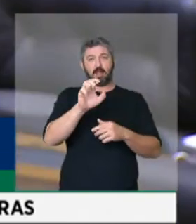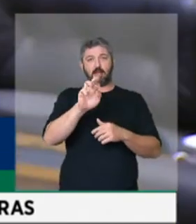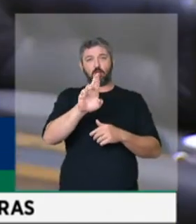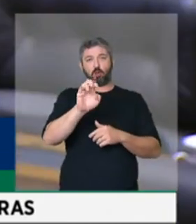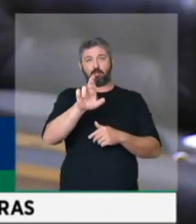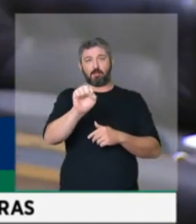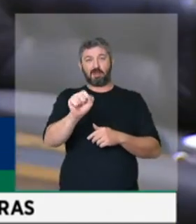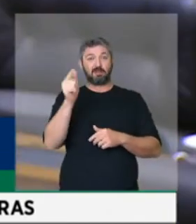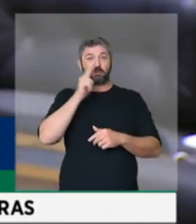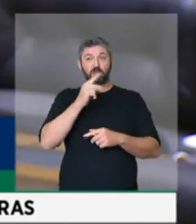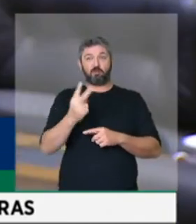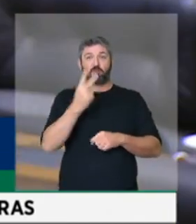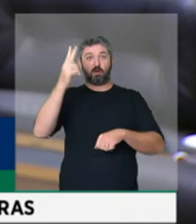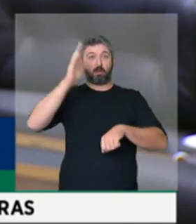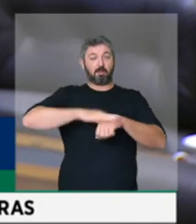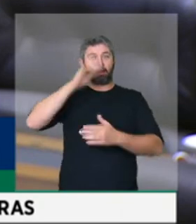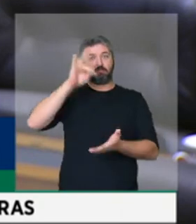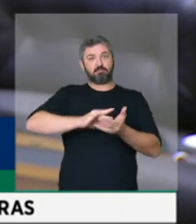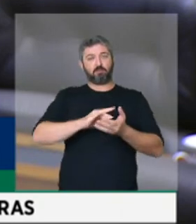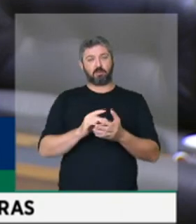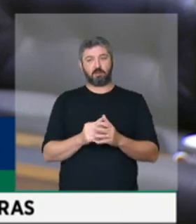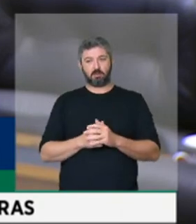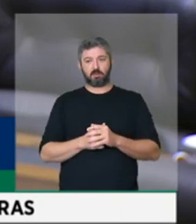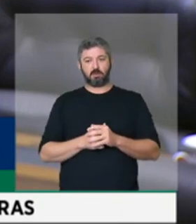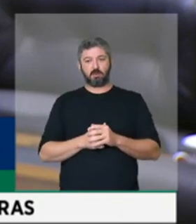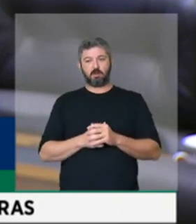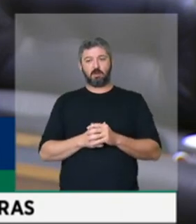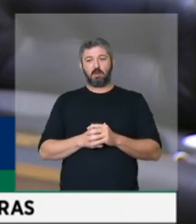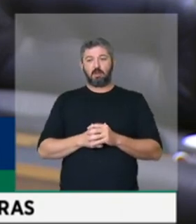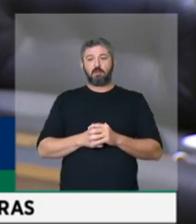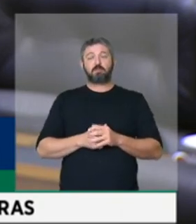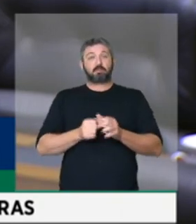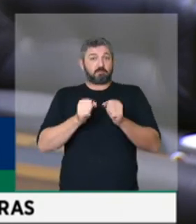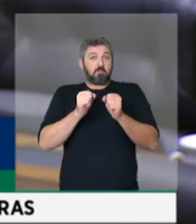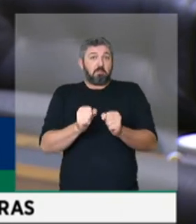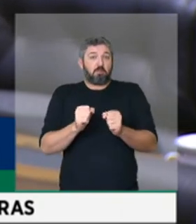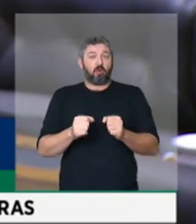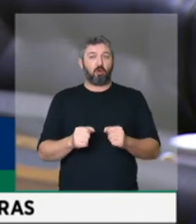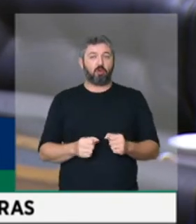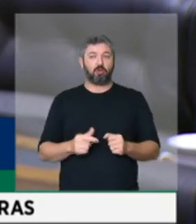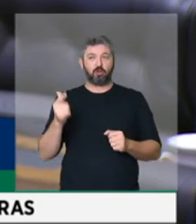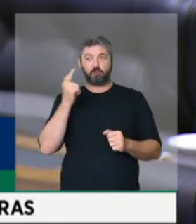PRESIDENTE MICHEL TEMER. FOI O CAMINHO PARA A DESESTATIZAÇÃO DA ELETROBRAS ENCONTRADO NO MELHOR MODELO POR MEIO DE CAPITALIZAÇÃO